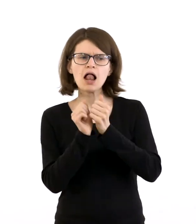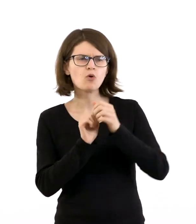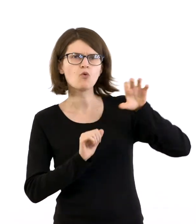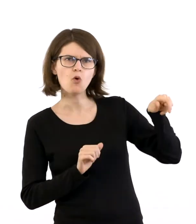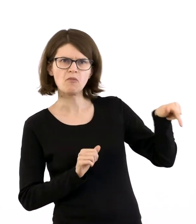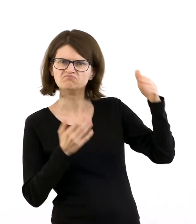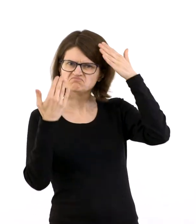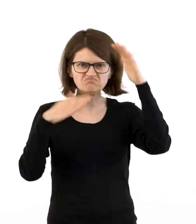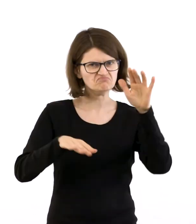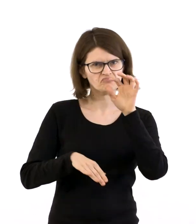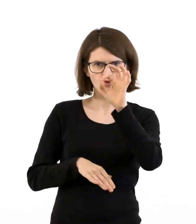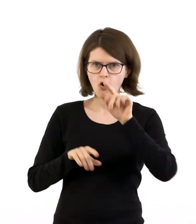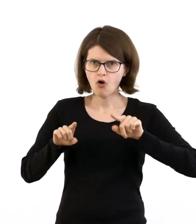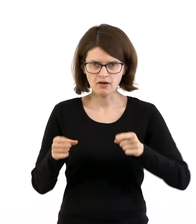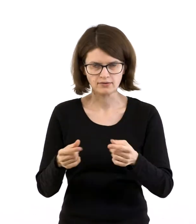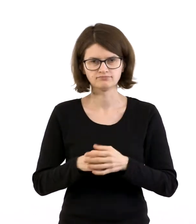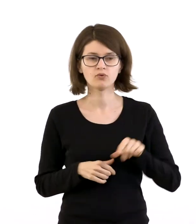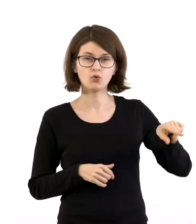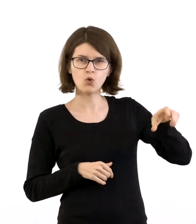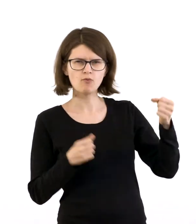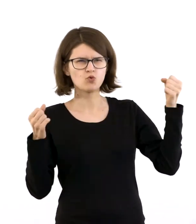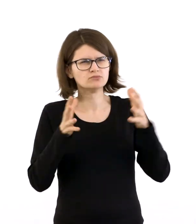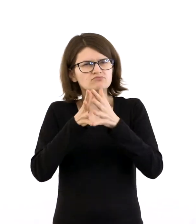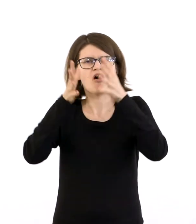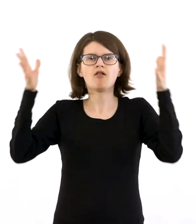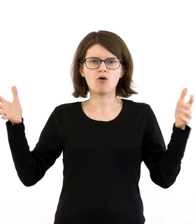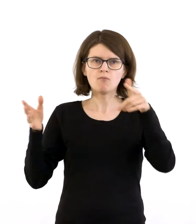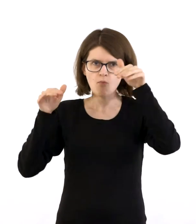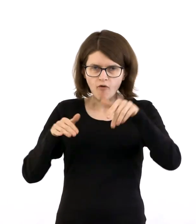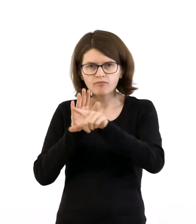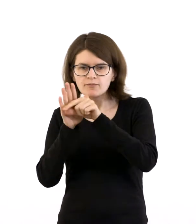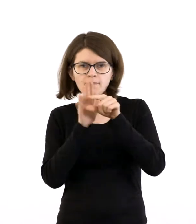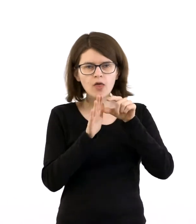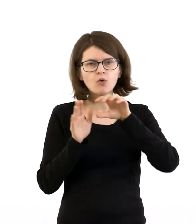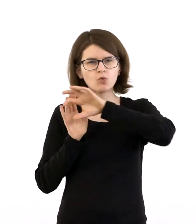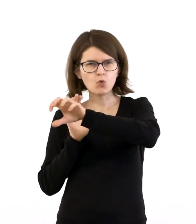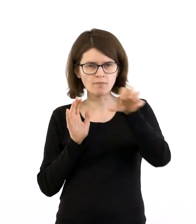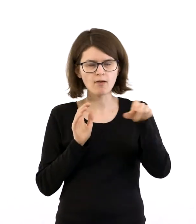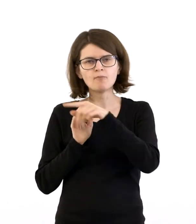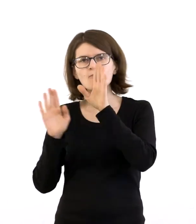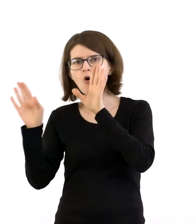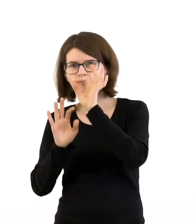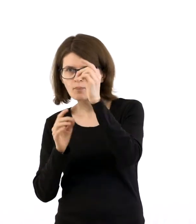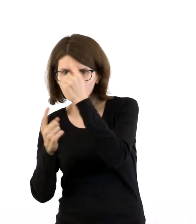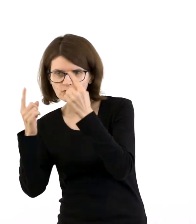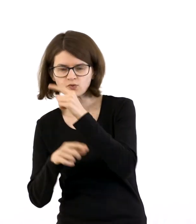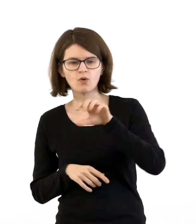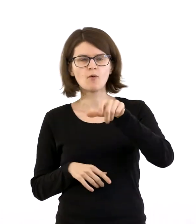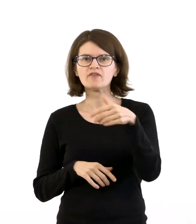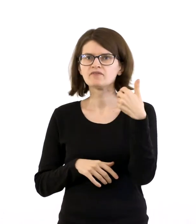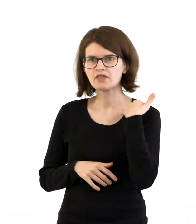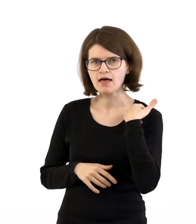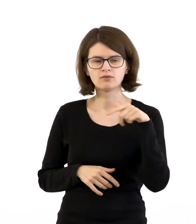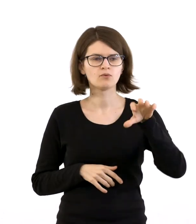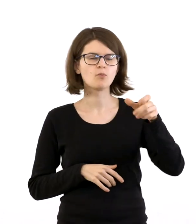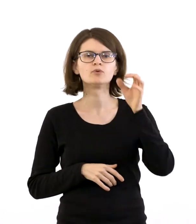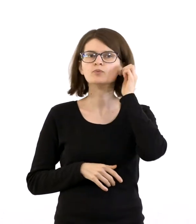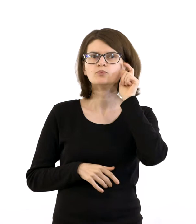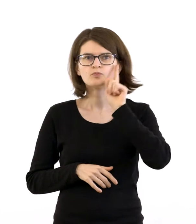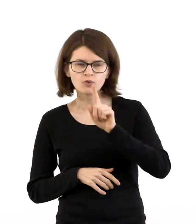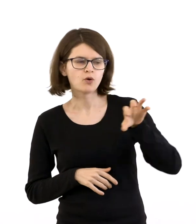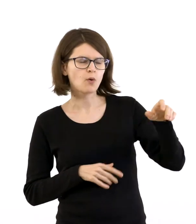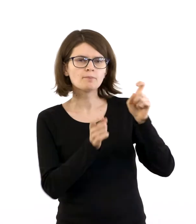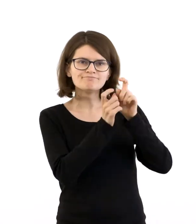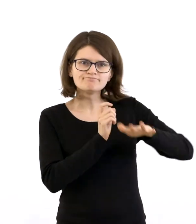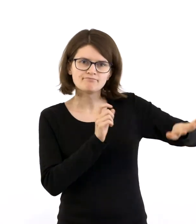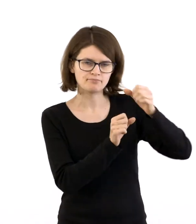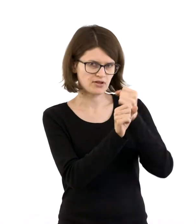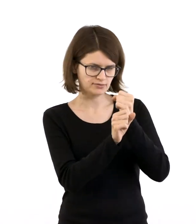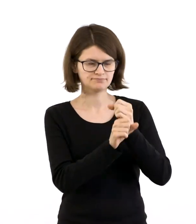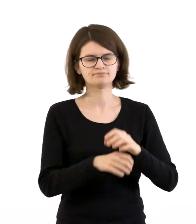lub osoby, do których dopiero dotrzecie – to szersza grupa, która możecie definiować ze względu na wartości etyczne, wiek, płeć, miejsce pracy, projektu.